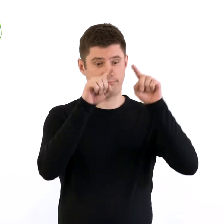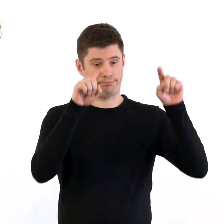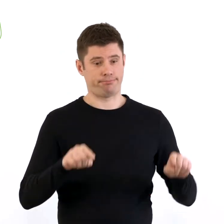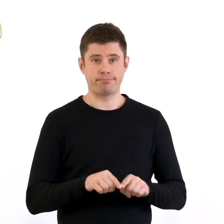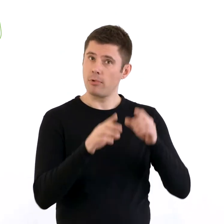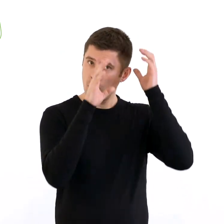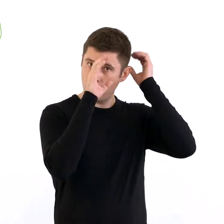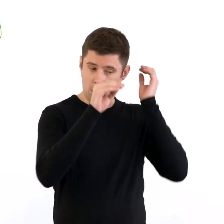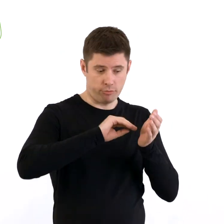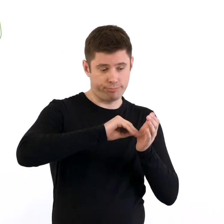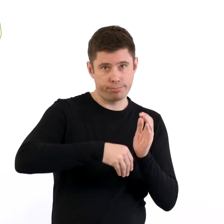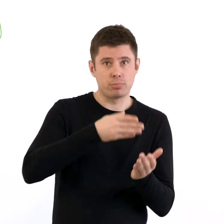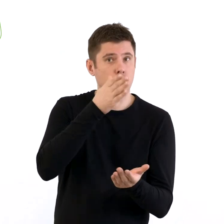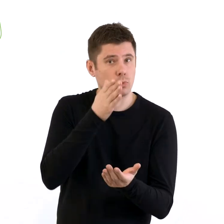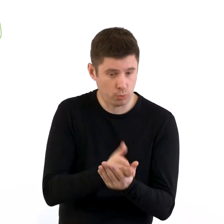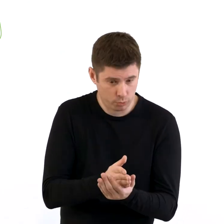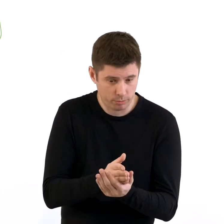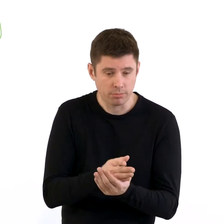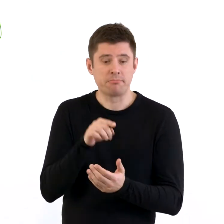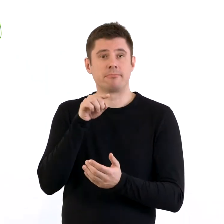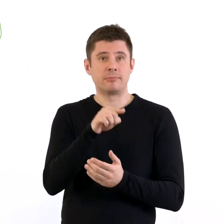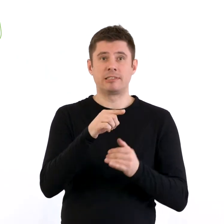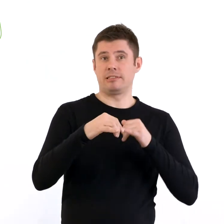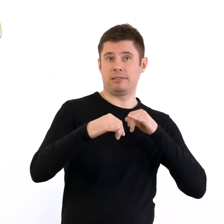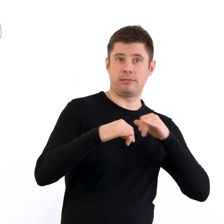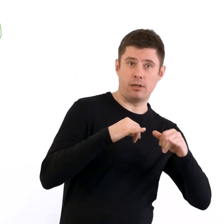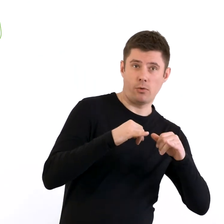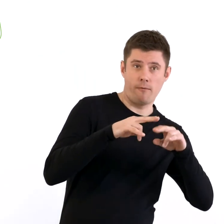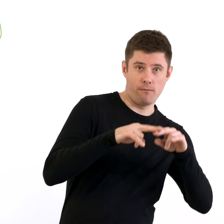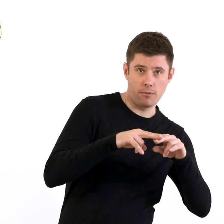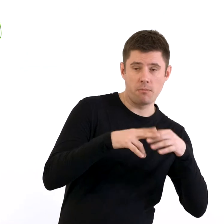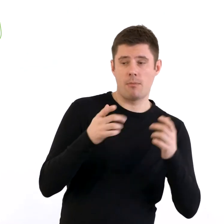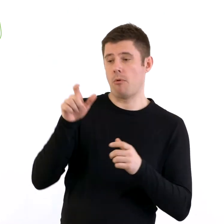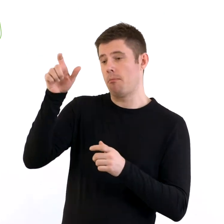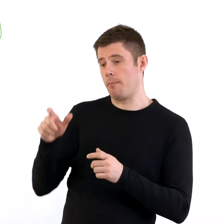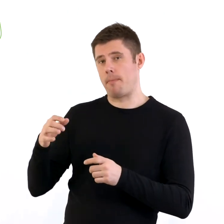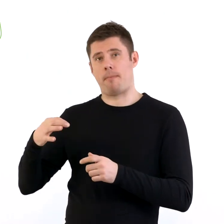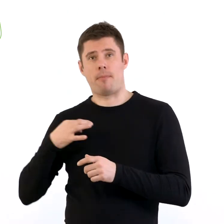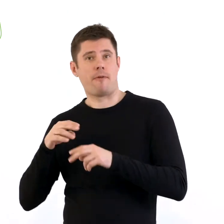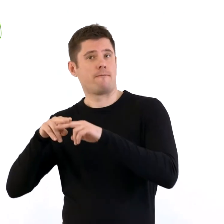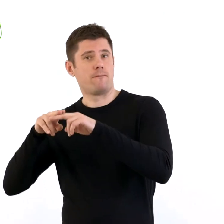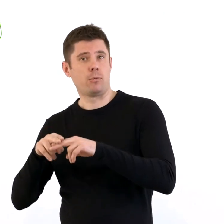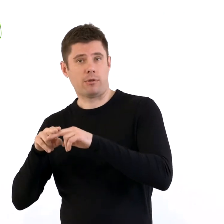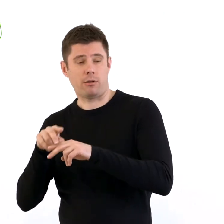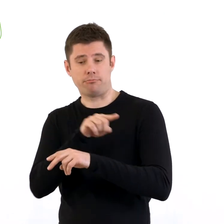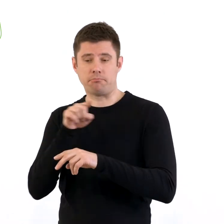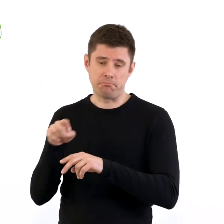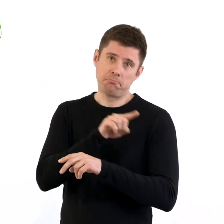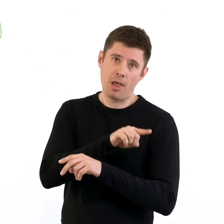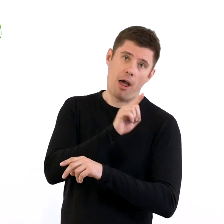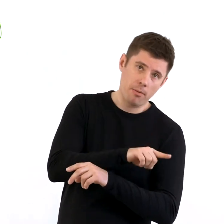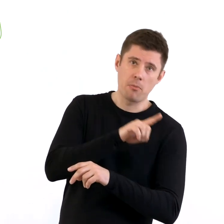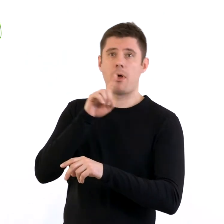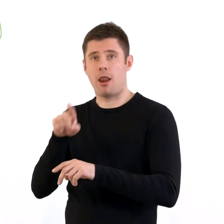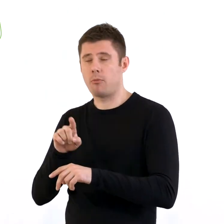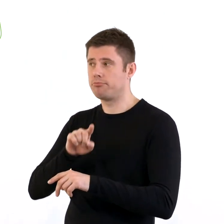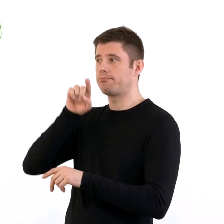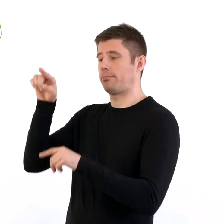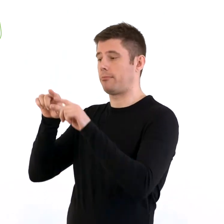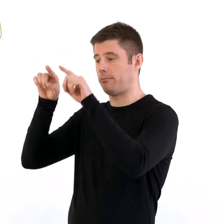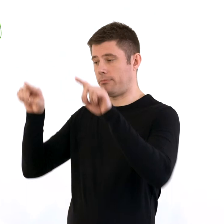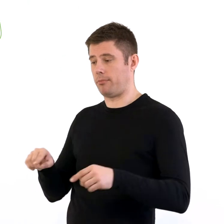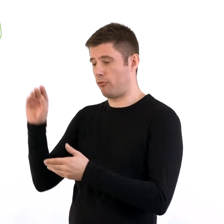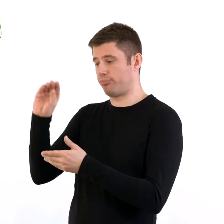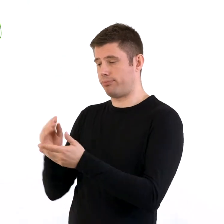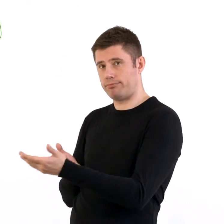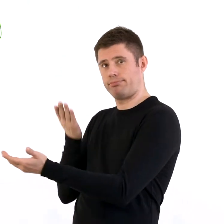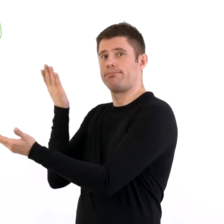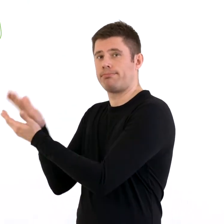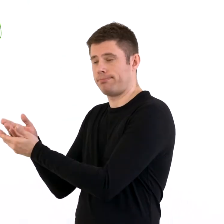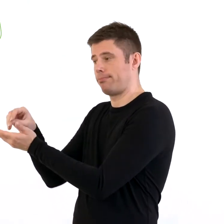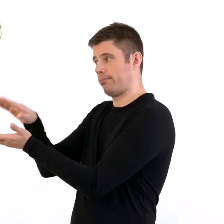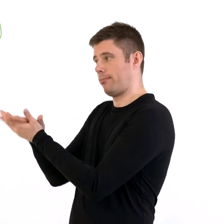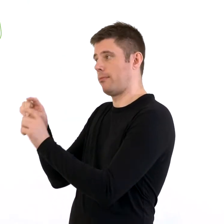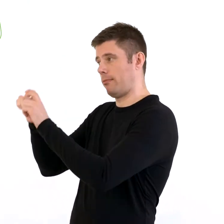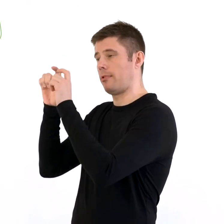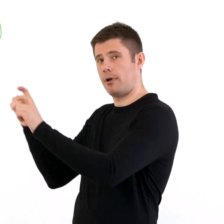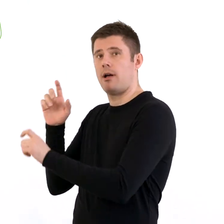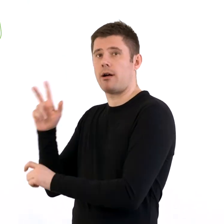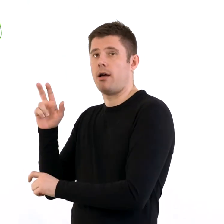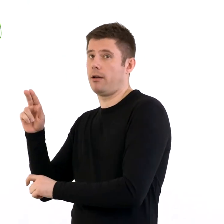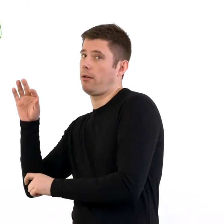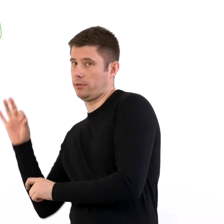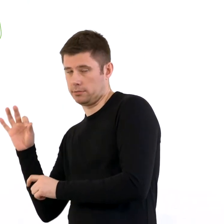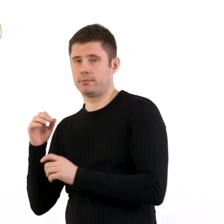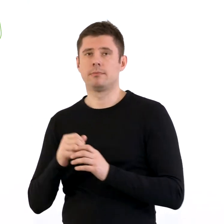Po podpisaniu aktu notarialnego zarząd fundacji lub fundator składają wniosek rejestracyjny do KRS.